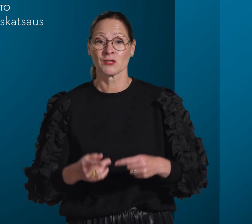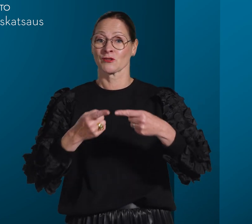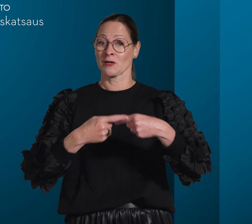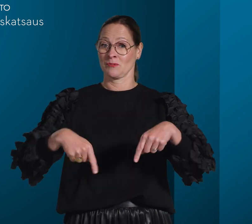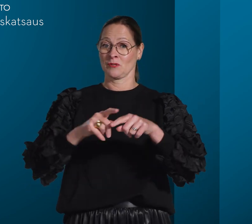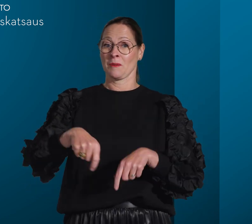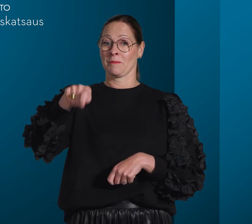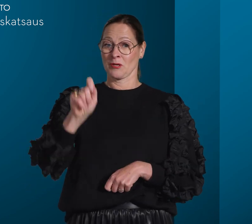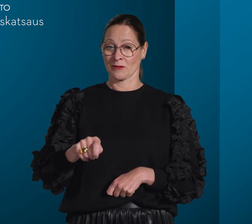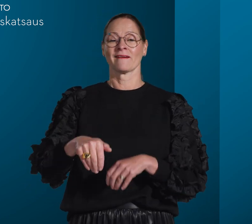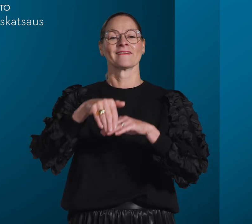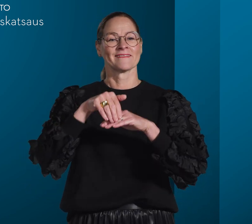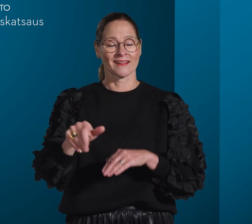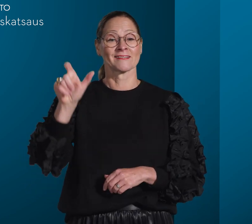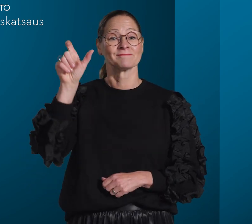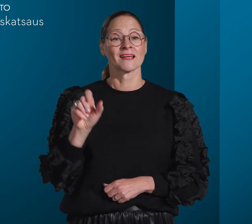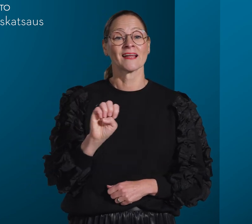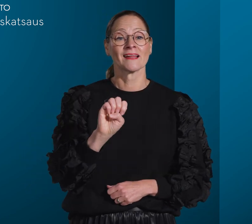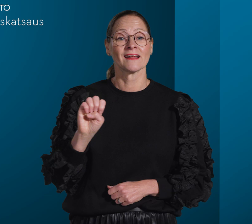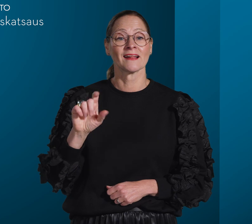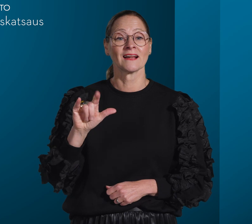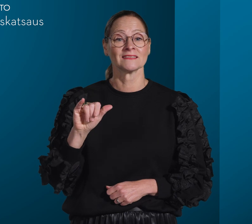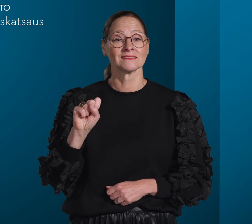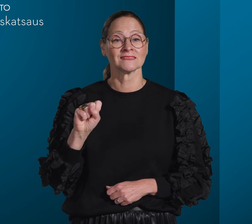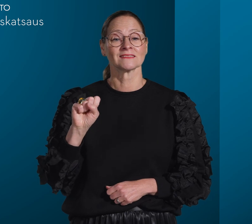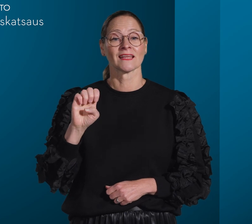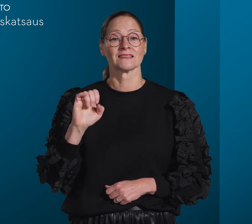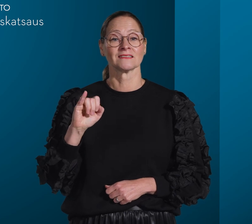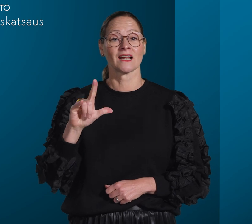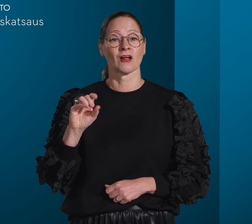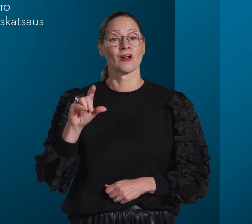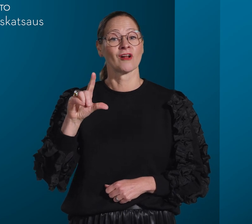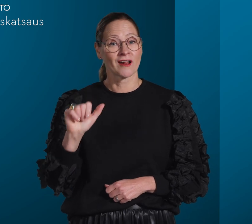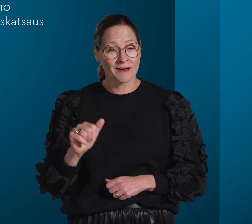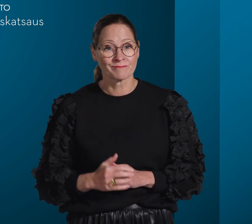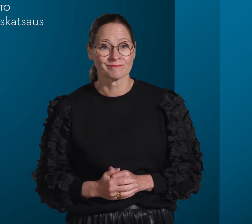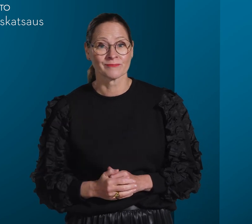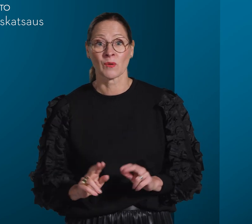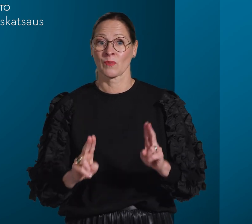Toimikunnan puheenjohtajana jatkaa Eelis Seilola, -